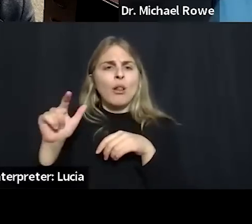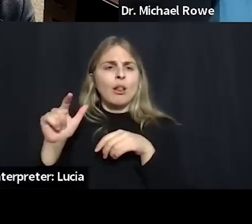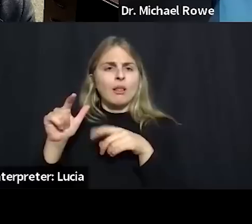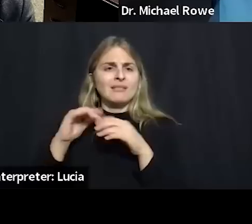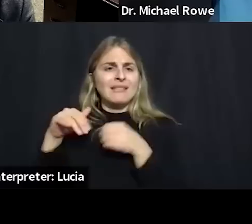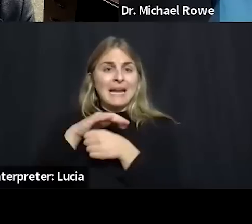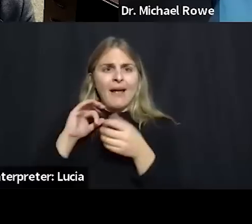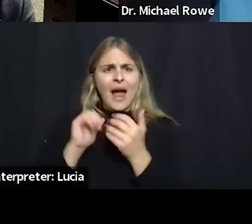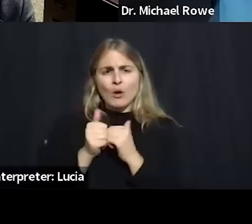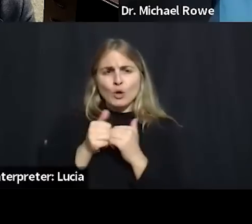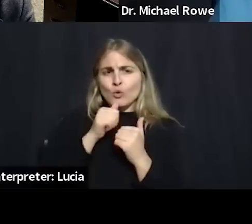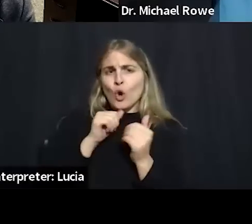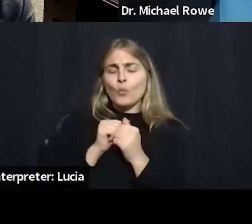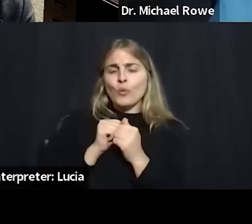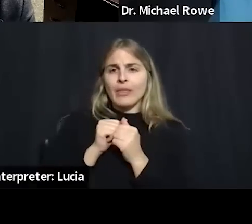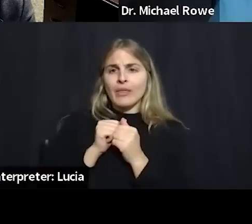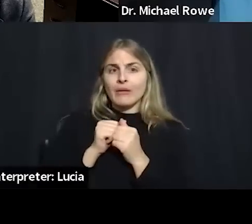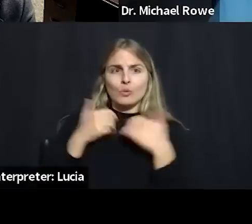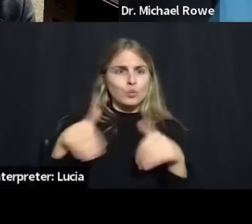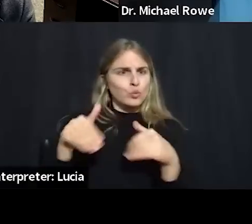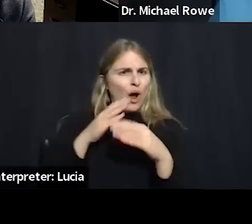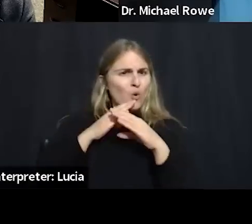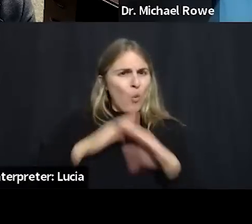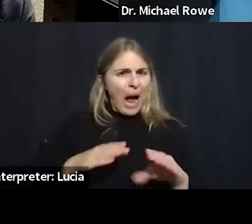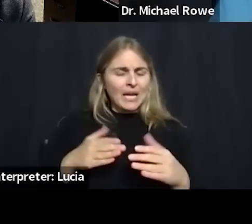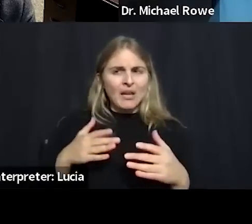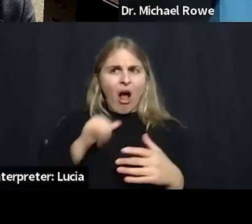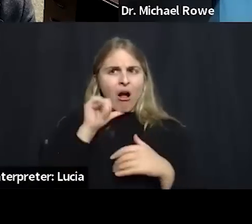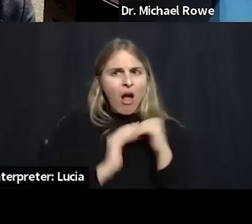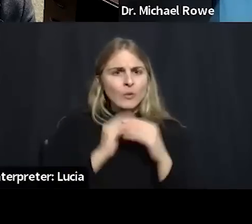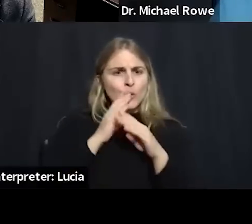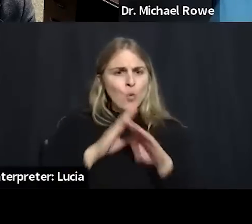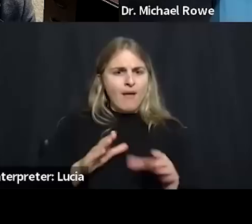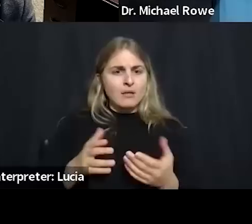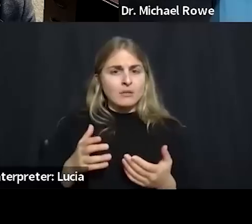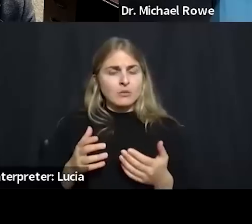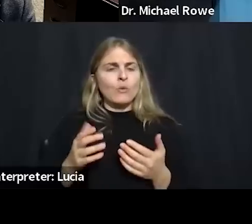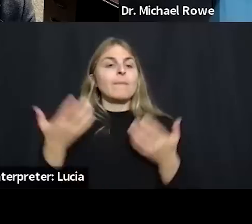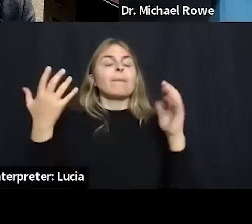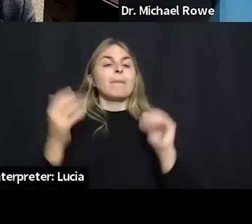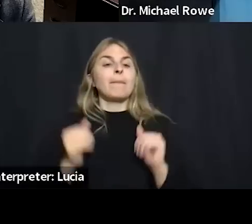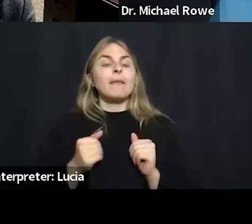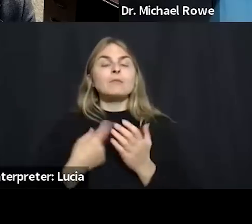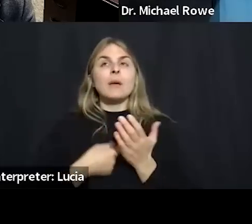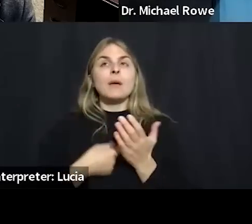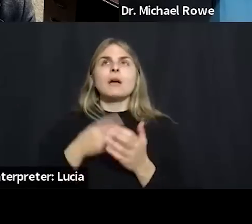Creo que esta pregunta se refiere a que veces algunas personas necesitan aprender